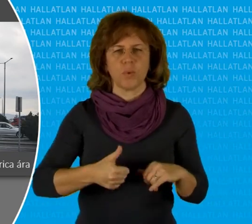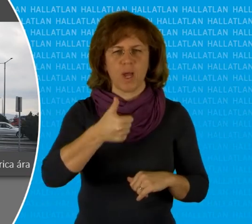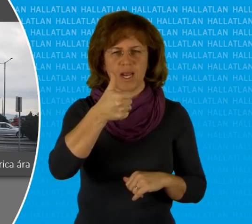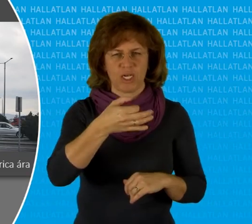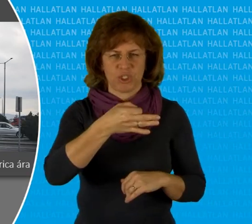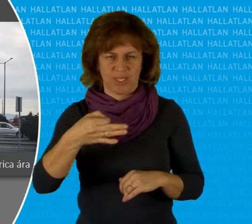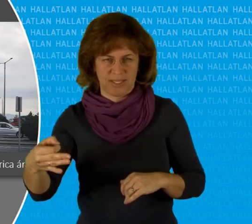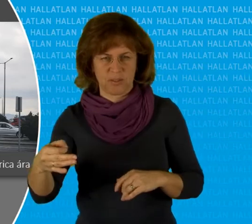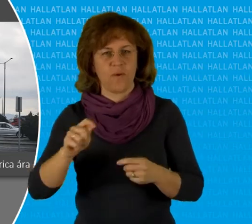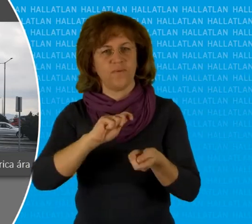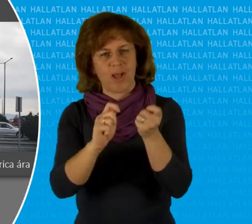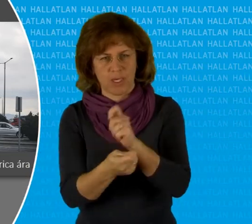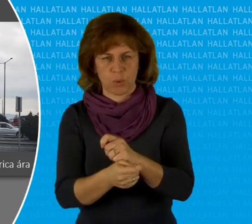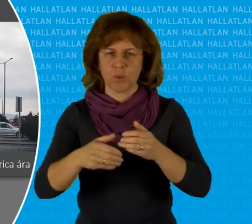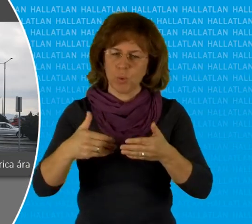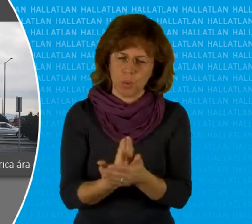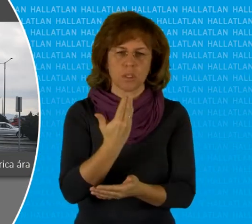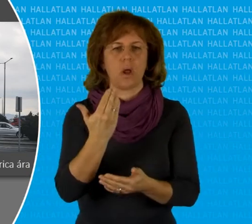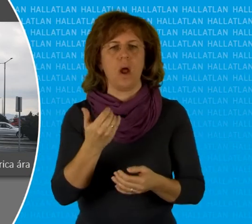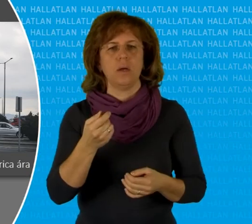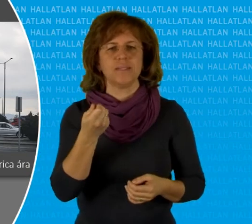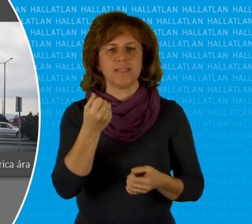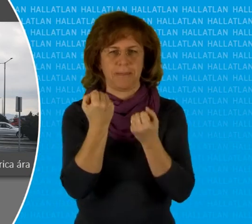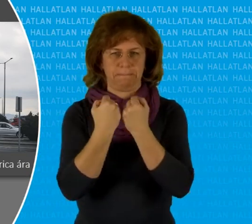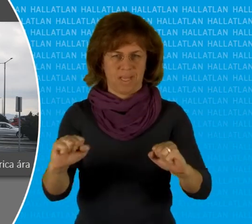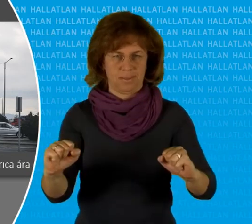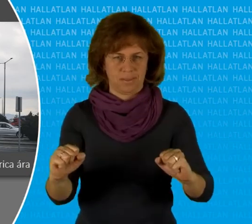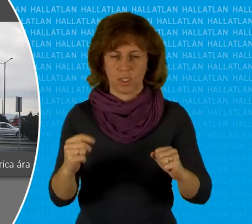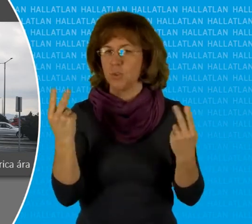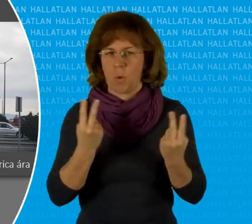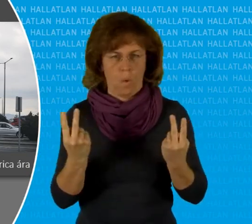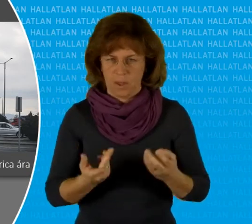A február 1-jén életbe lépett változással újra díjmentessé vált